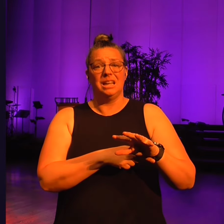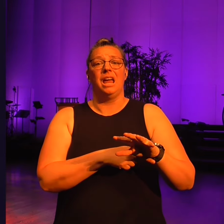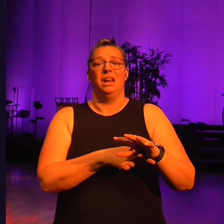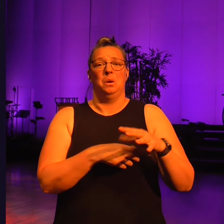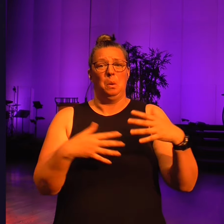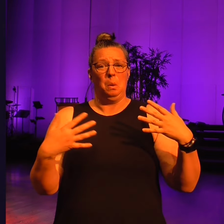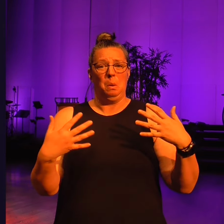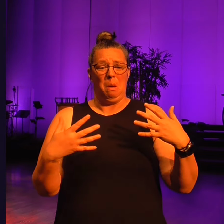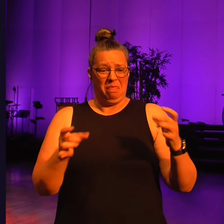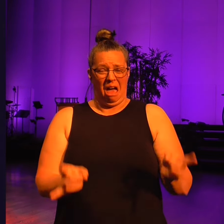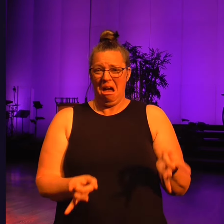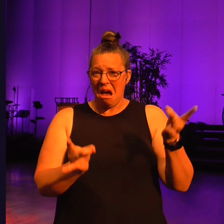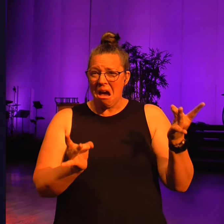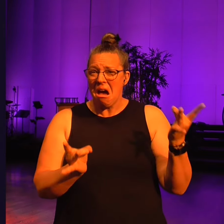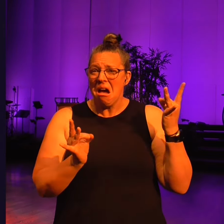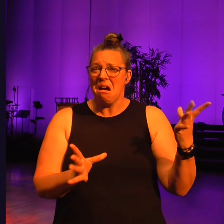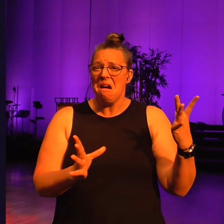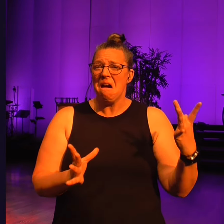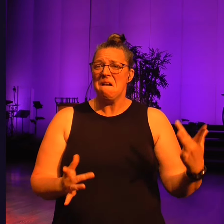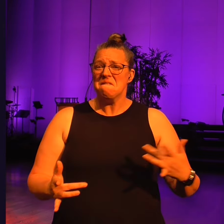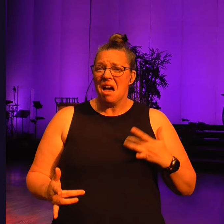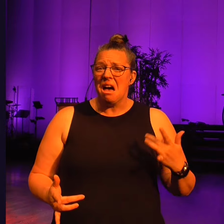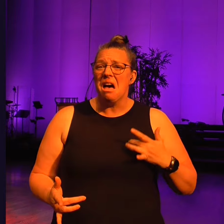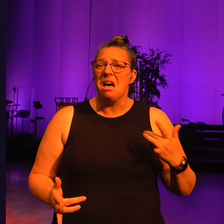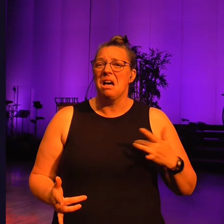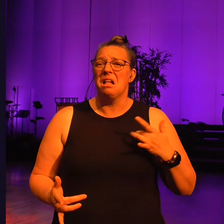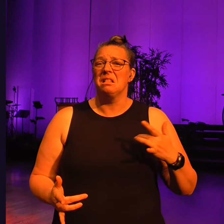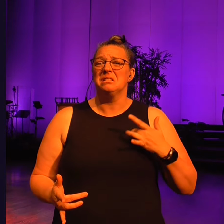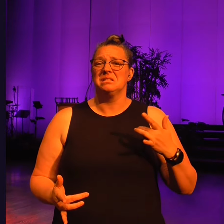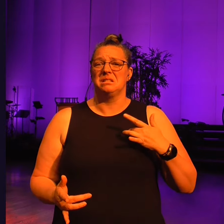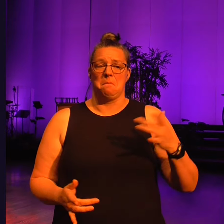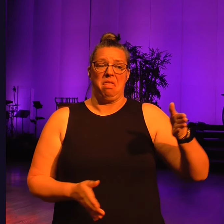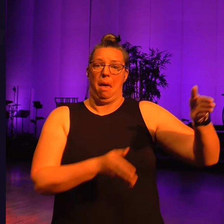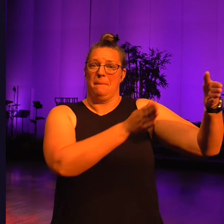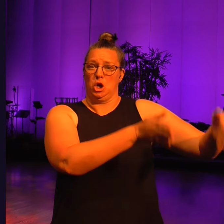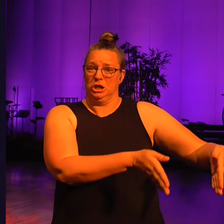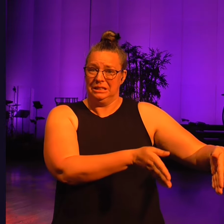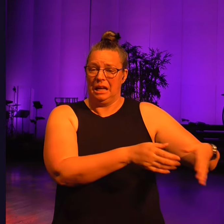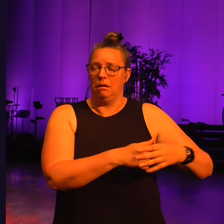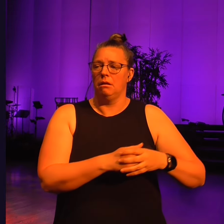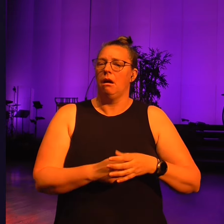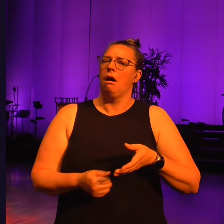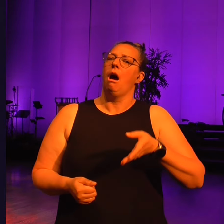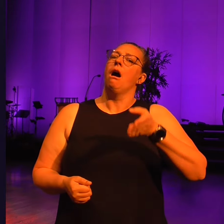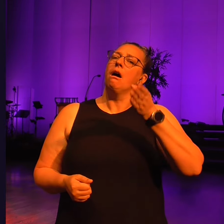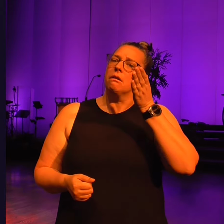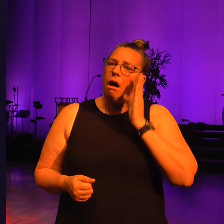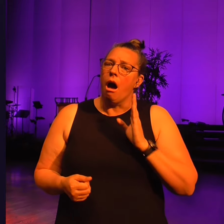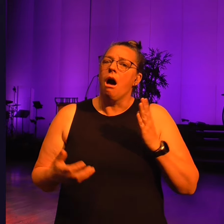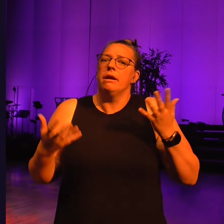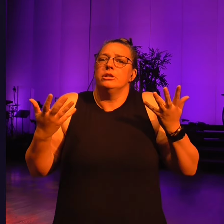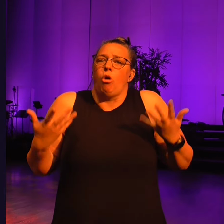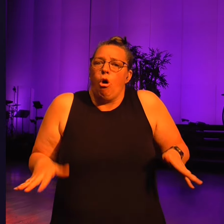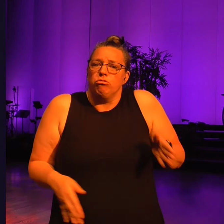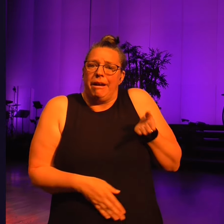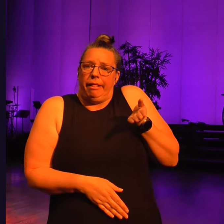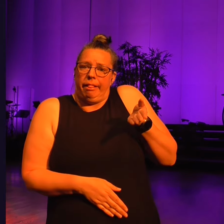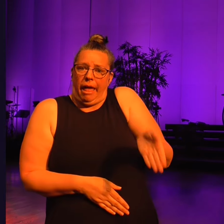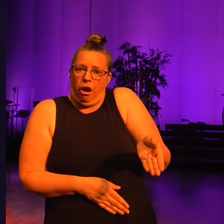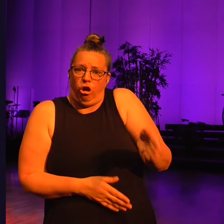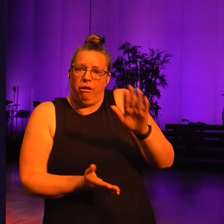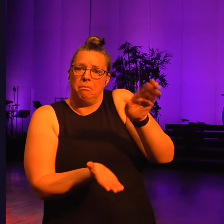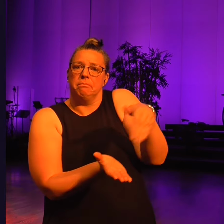rabia que sintió esa otra persona, Dios está en medio de eso y Boulder se mantendrá